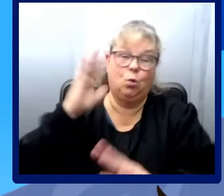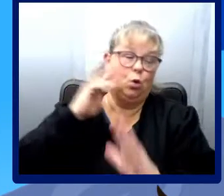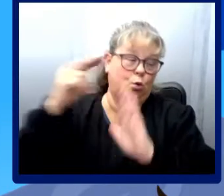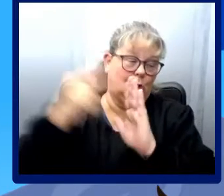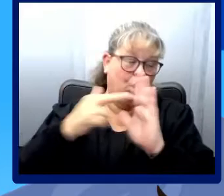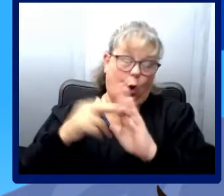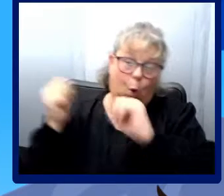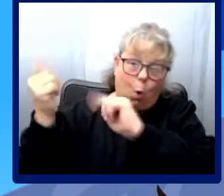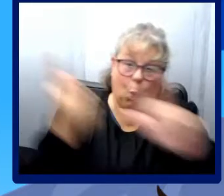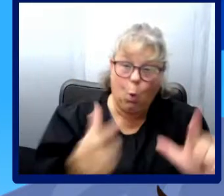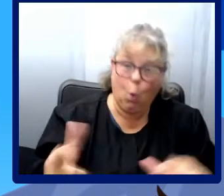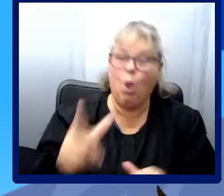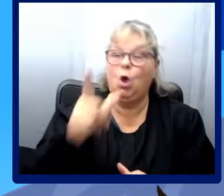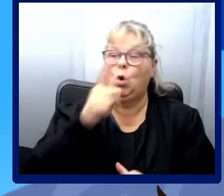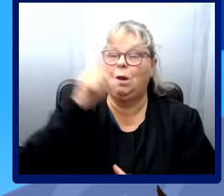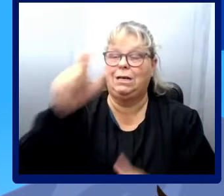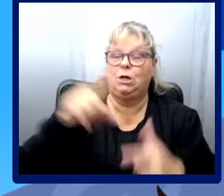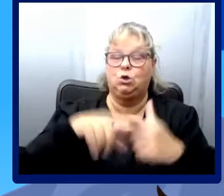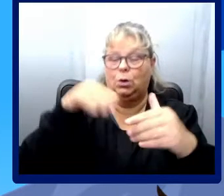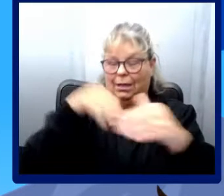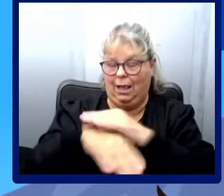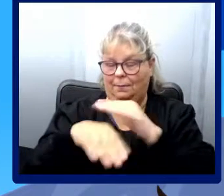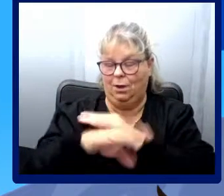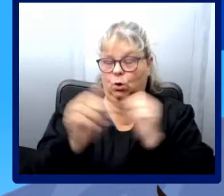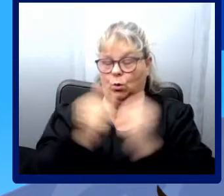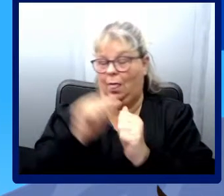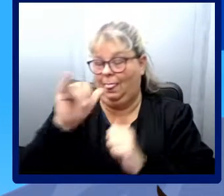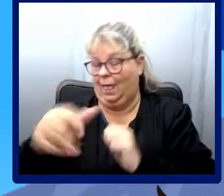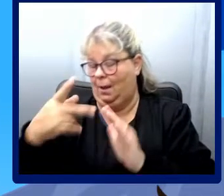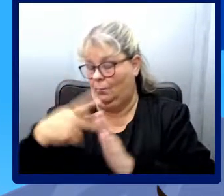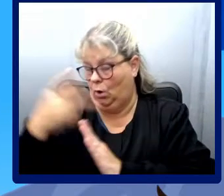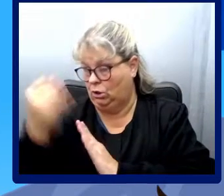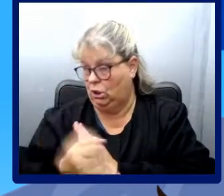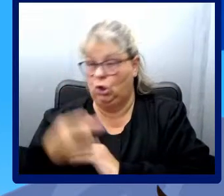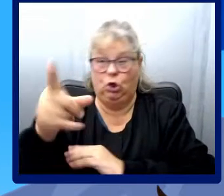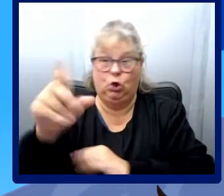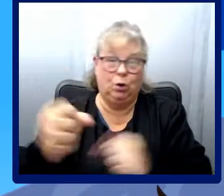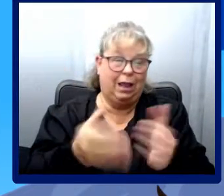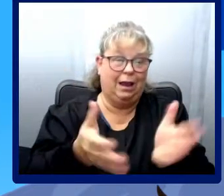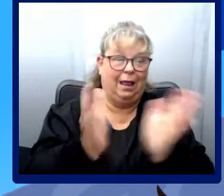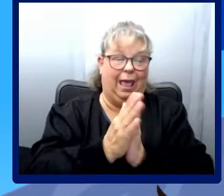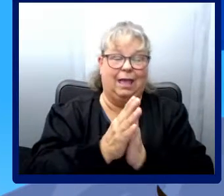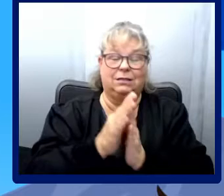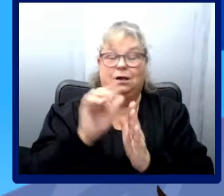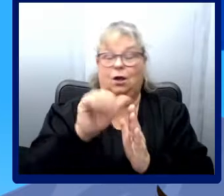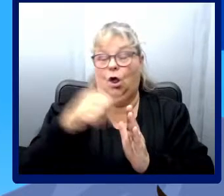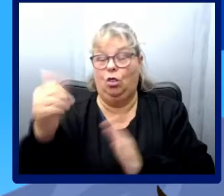Como con otros objetos de tipo de metadatos personalizados, también pueden añadir un campo personalizado. Pueden recopilar más información,